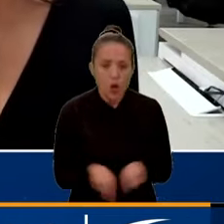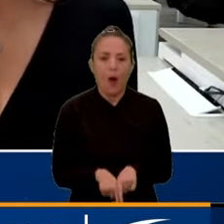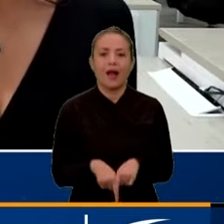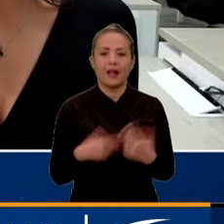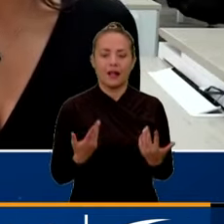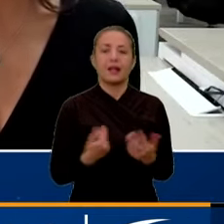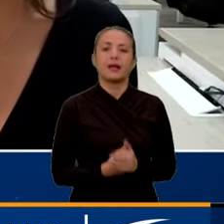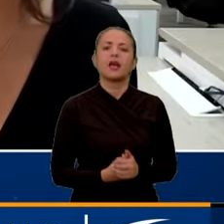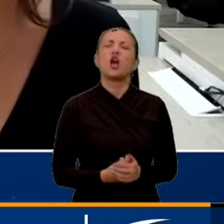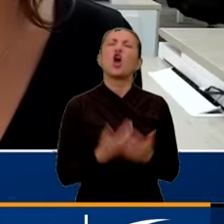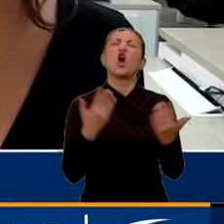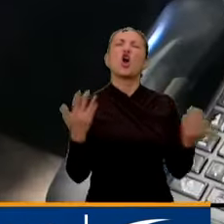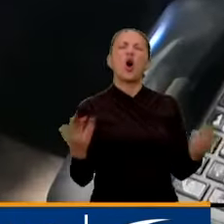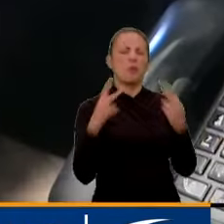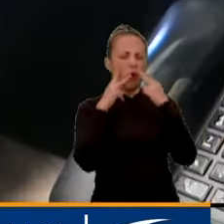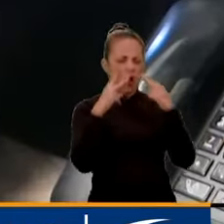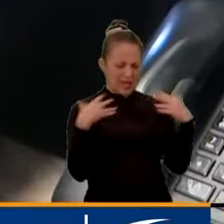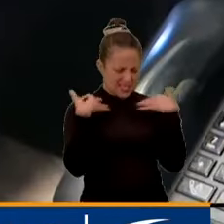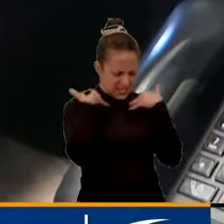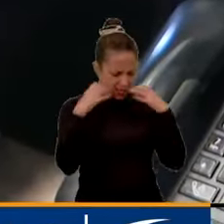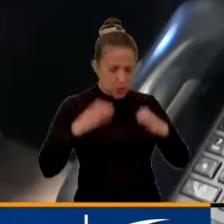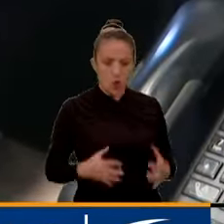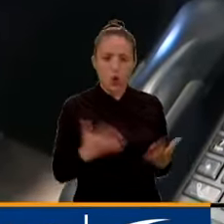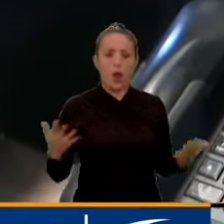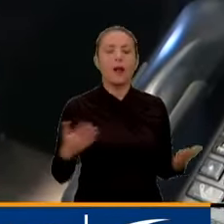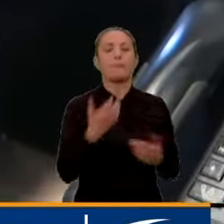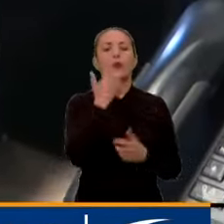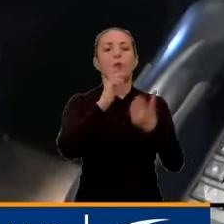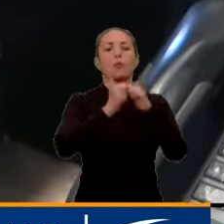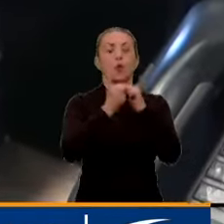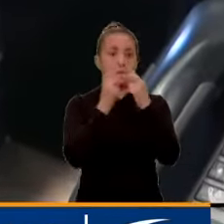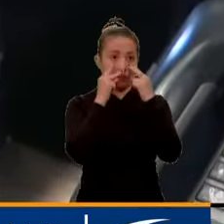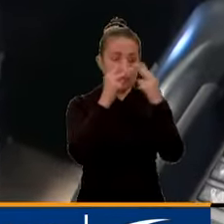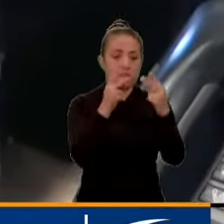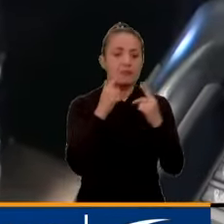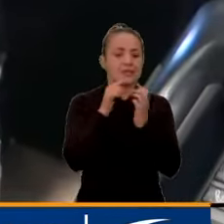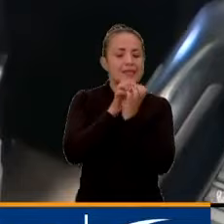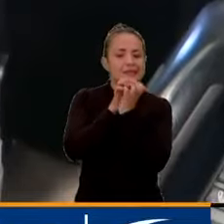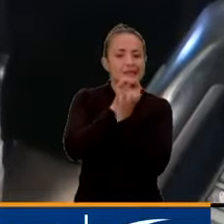de esas tres cosas se meten en un mismo embudo y el efecto es el mismo.